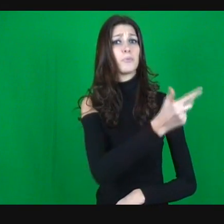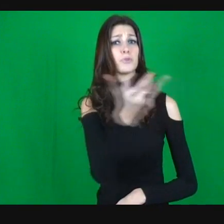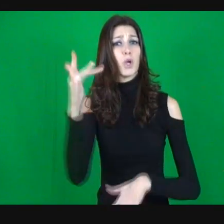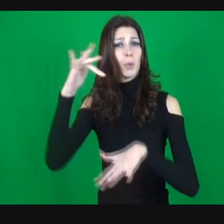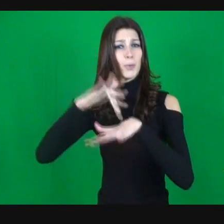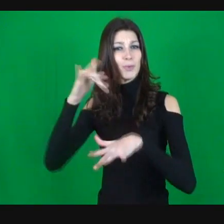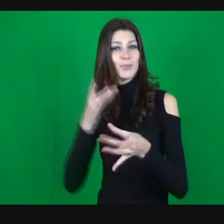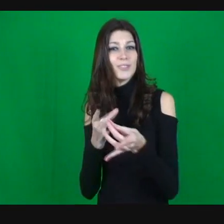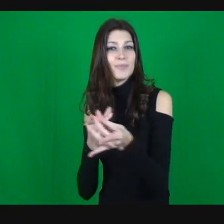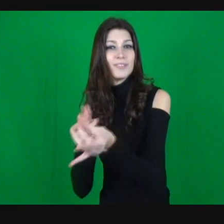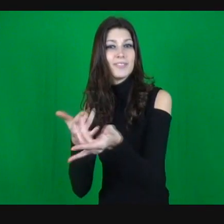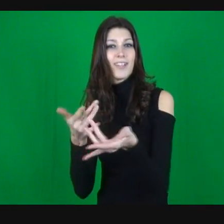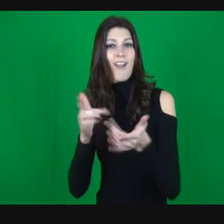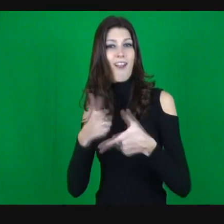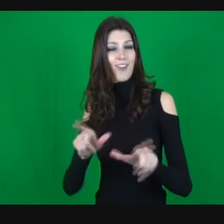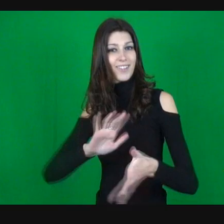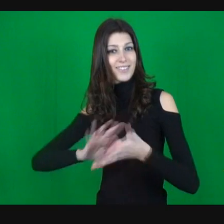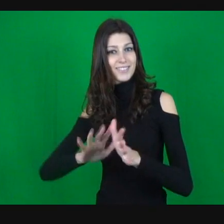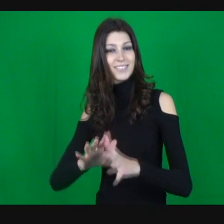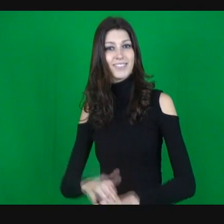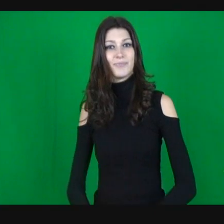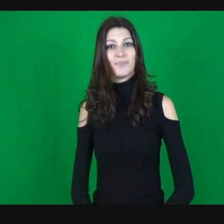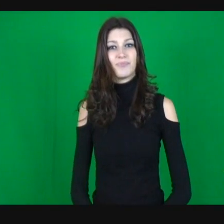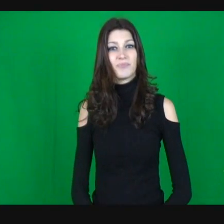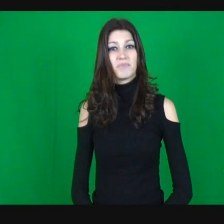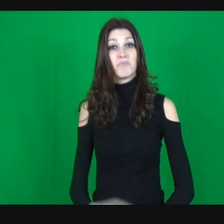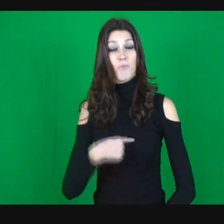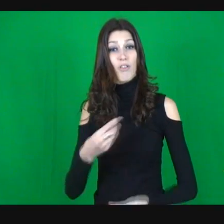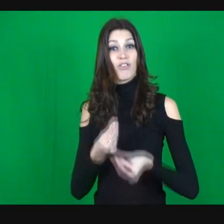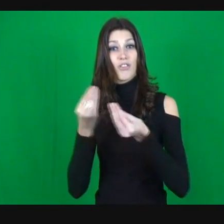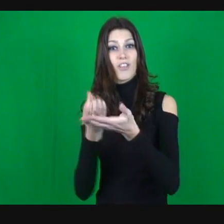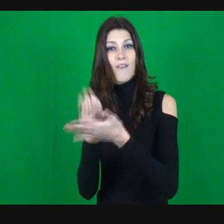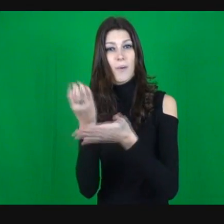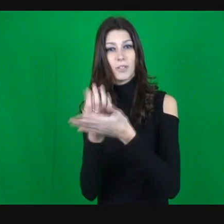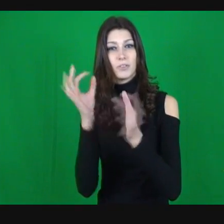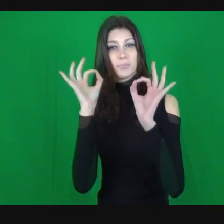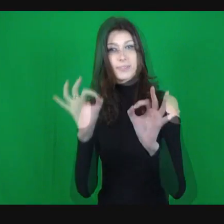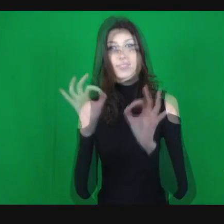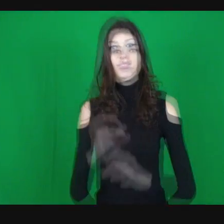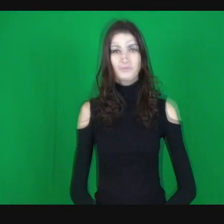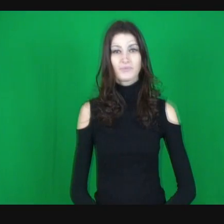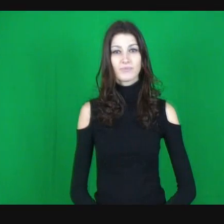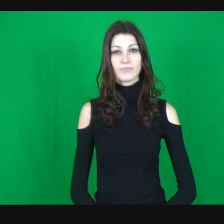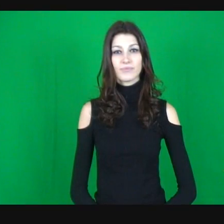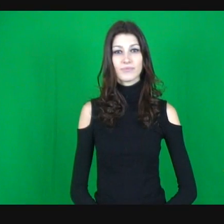Si certains candidats sont déjà sensibilisés à la langue des signes, je vais vous donner quelques éléments précis :